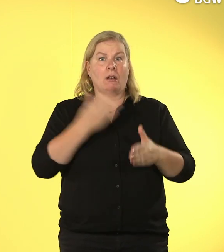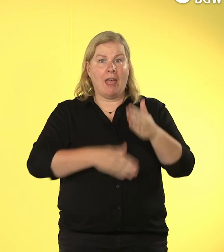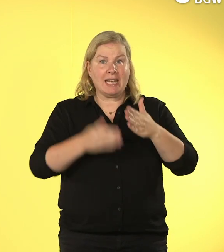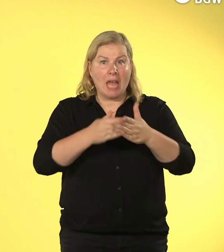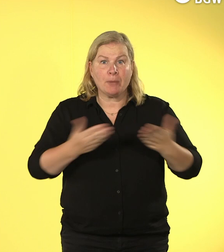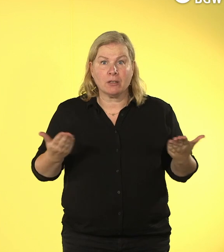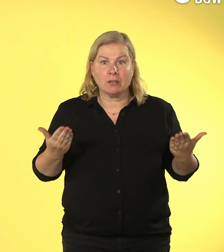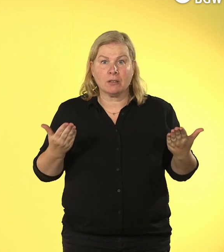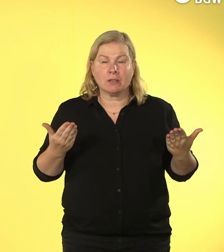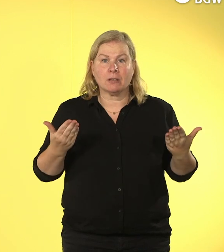Jeder hat doch seine Macke.